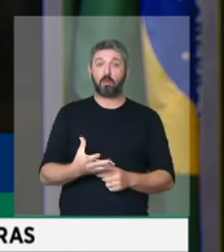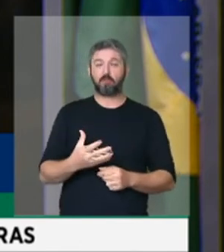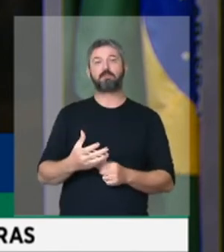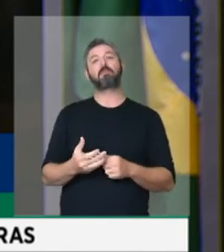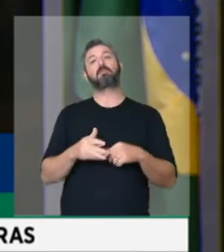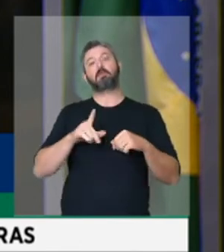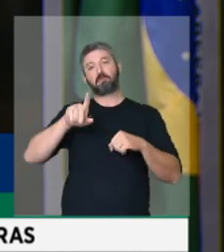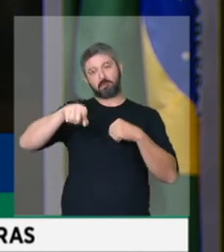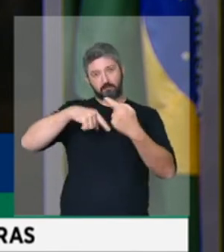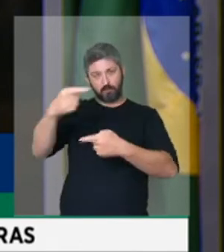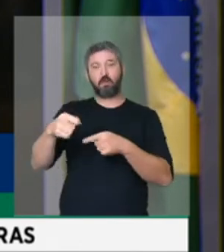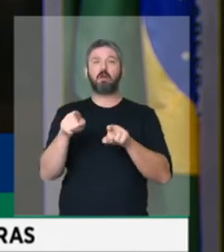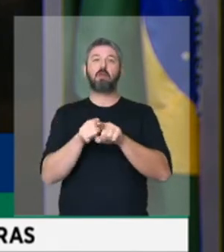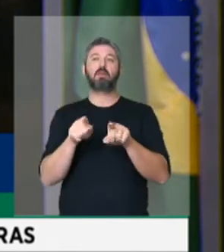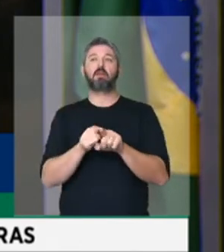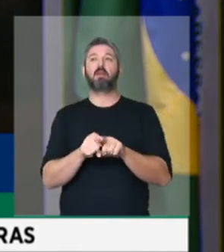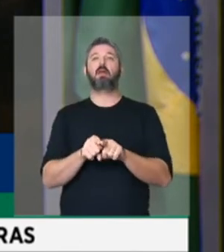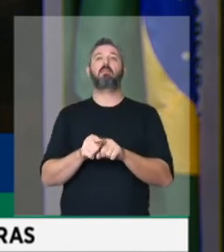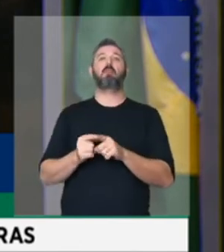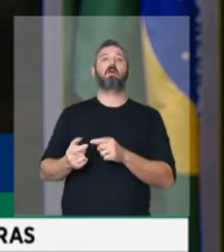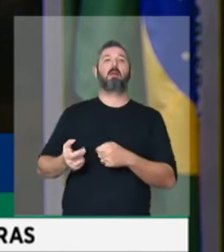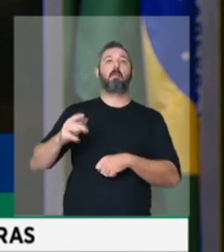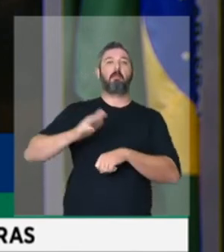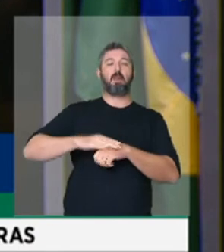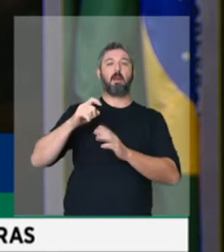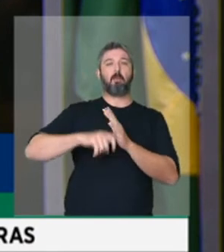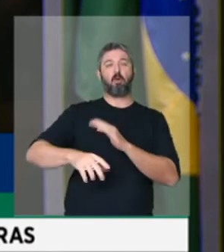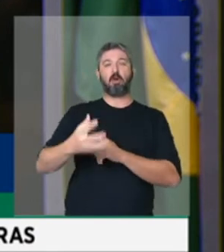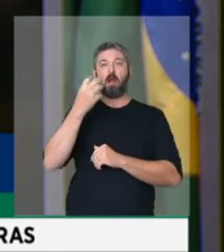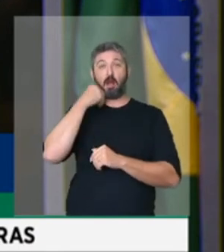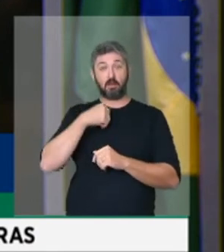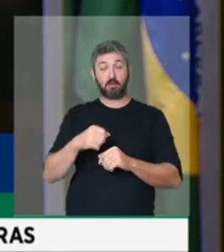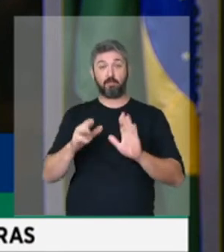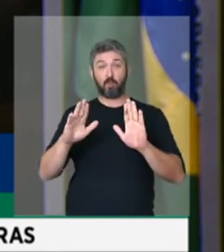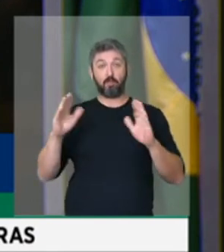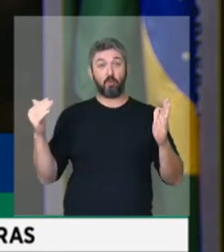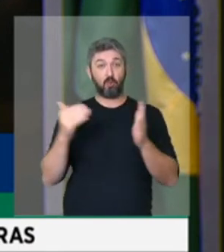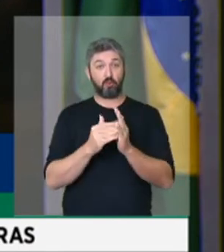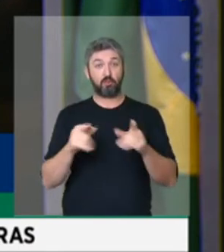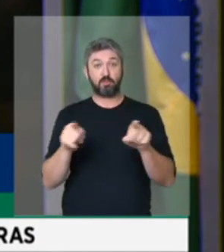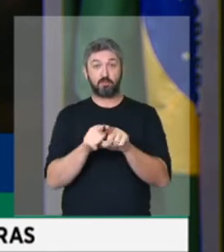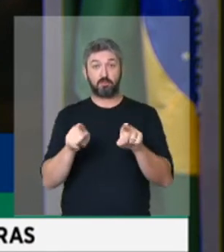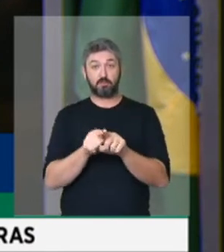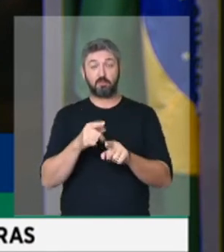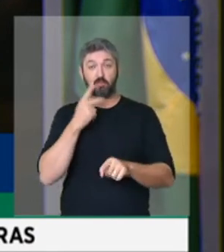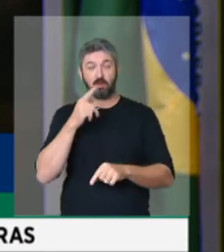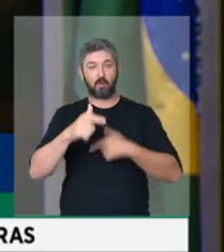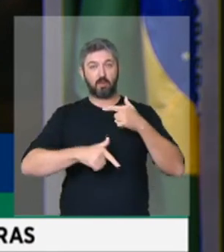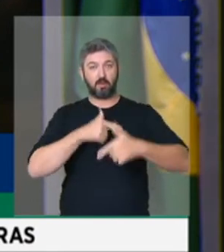TRISTEZA DE PAGAREM ALUGUEL POR LINHAS TELEFÔNICAS, E HOJE O TELEFONE CELULAR É O TELEFONE DA POPULAÇÃO BRASILEIRA, TODO MUNDO TEM ACESSO A INTERNET. ENTÃO NÓS